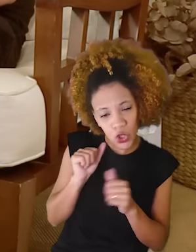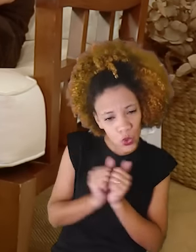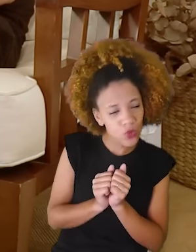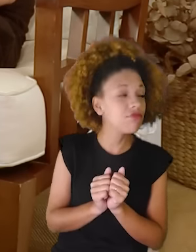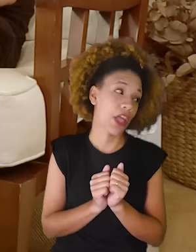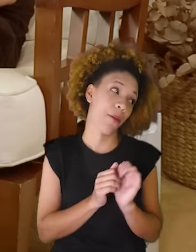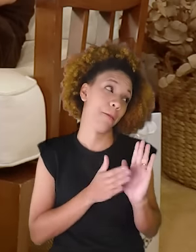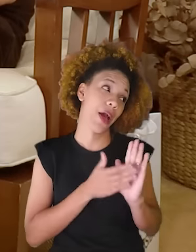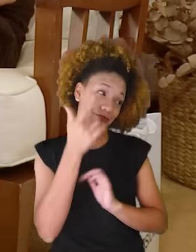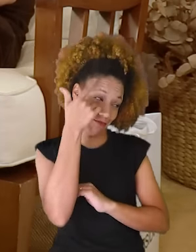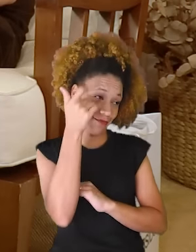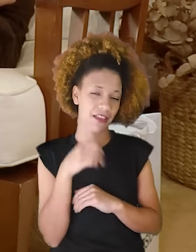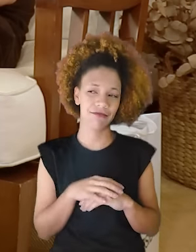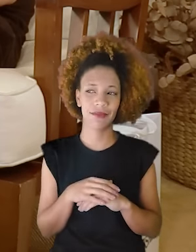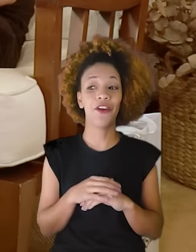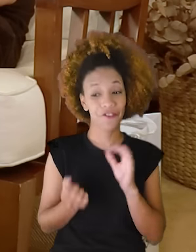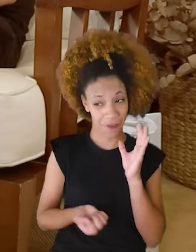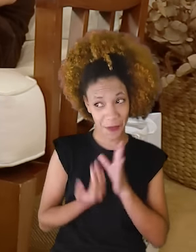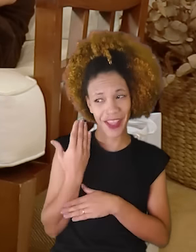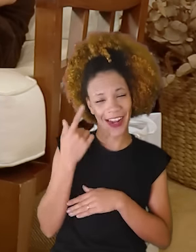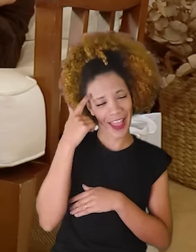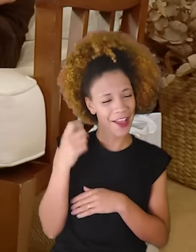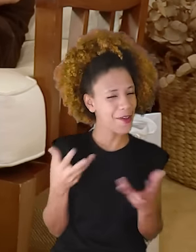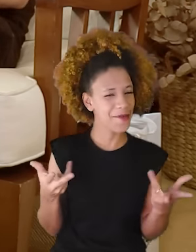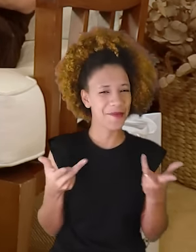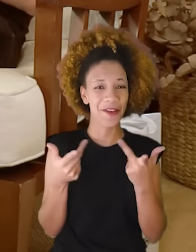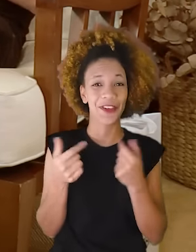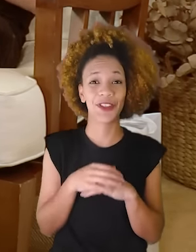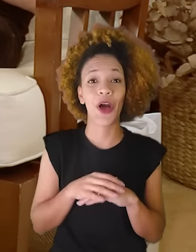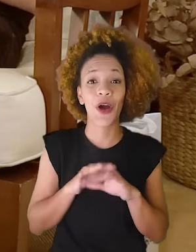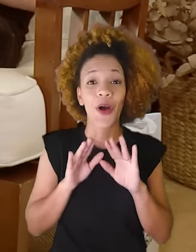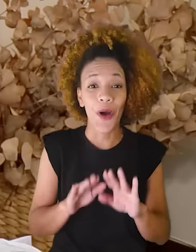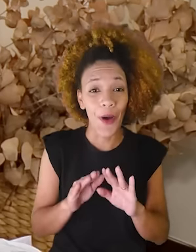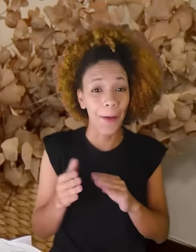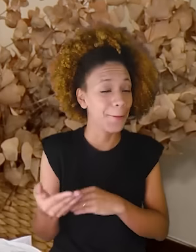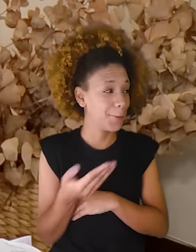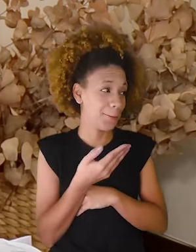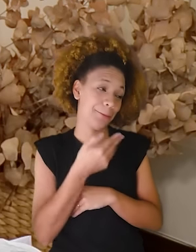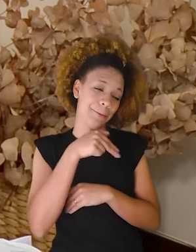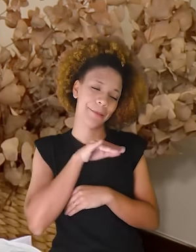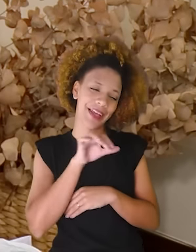para você fazer é vou fazer vou V PR essa ideia aí sensacional Ó Mateus aqui a gente não passa muito